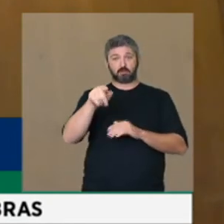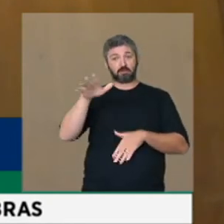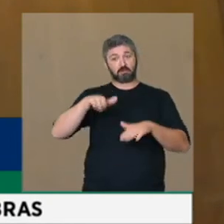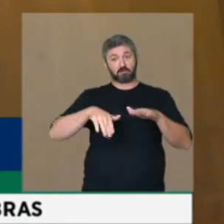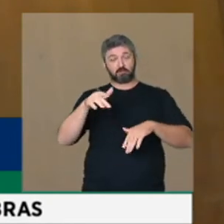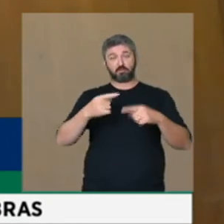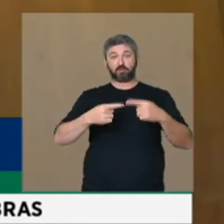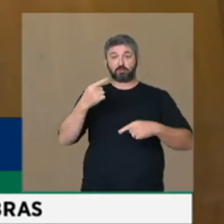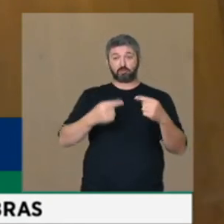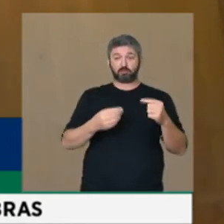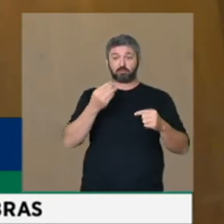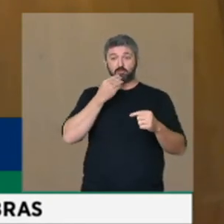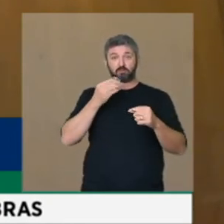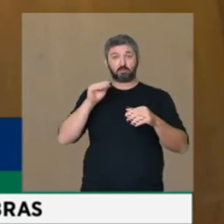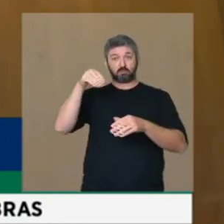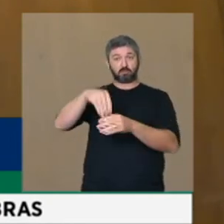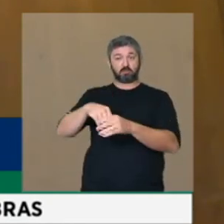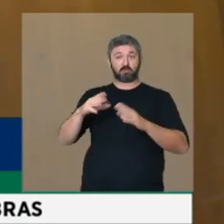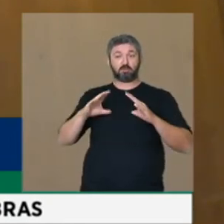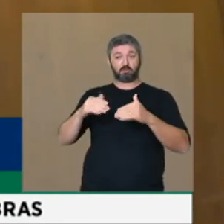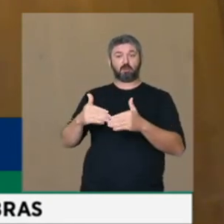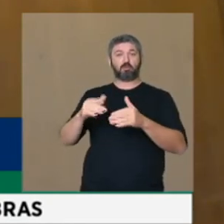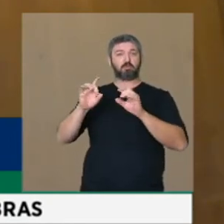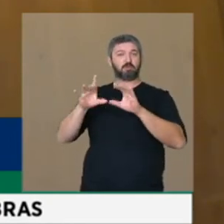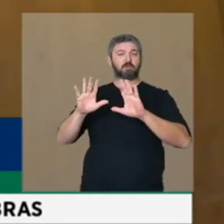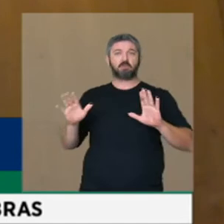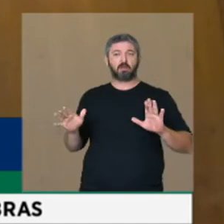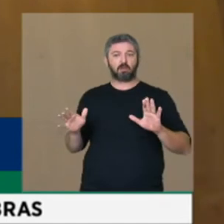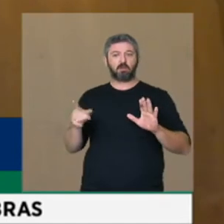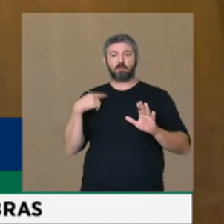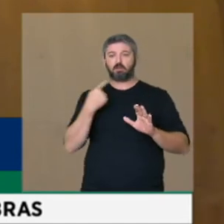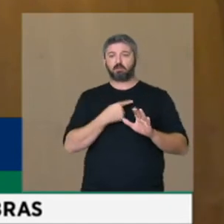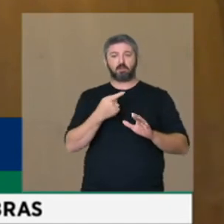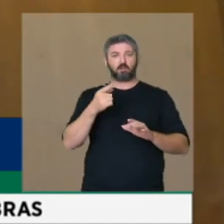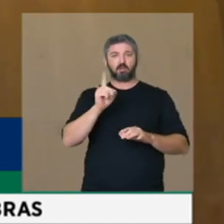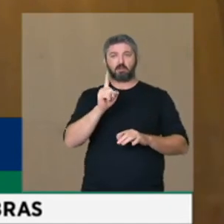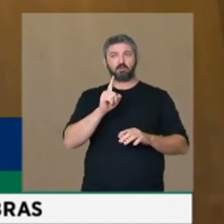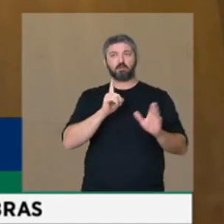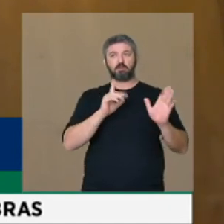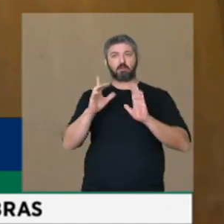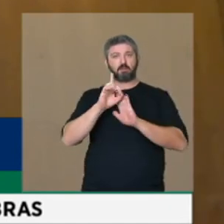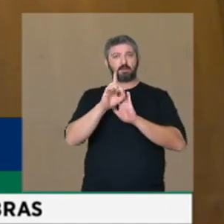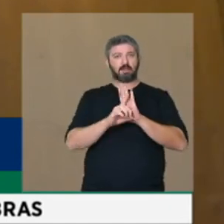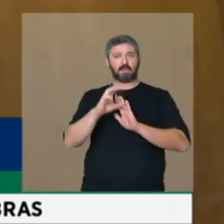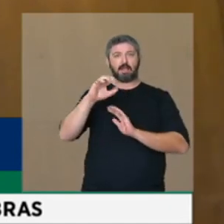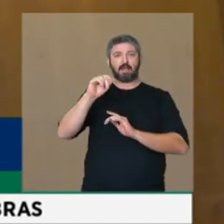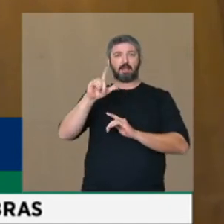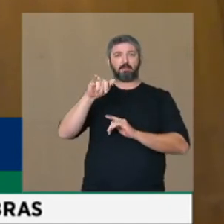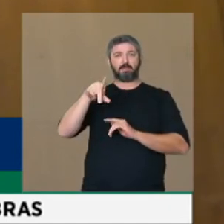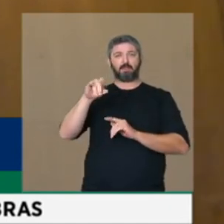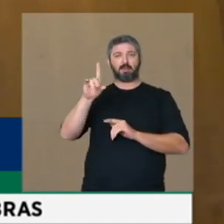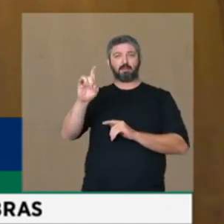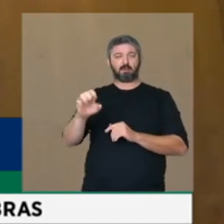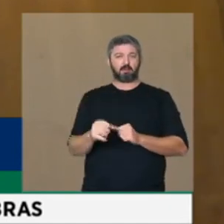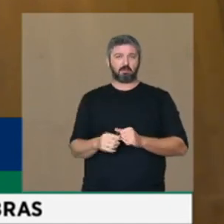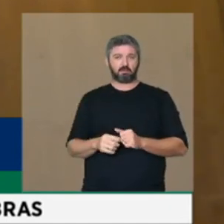É TOTALMENTE DIFERENTE, O OBJETIVO... DA AMP , ENTÃO DESSA FORMA A REDE VAI CONTINUAR NA OBSTRUÇÃO, E... E É MEDIDA PROVISÓRIA...